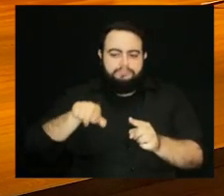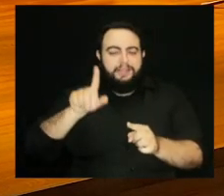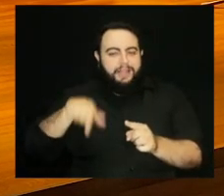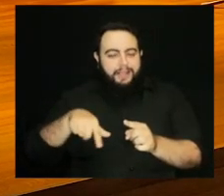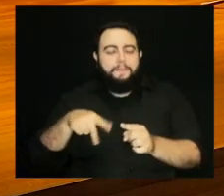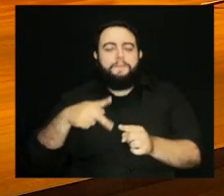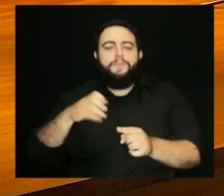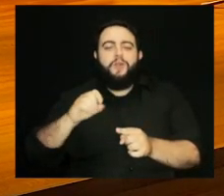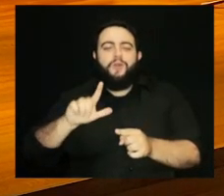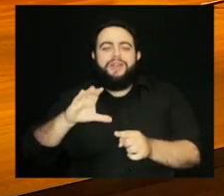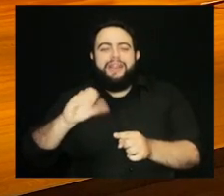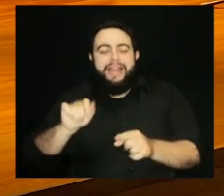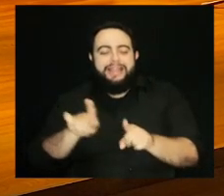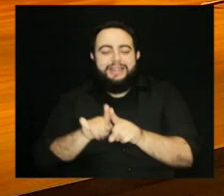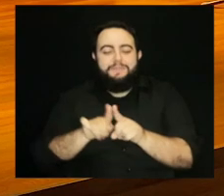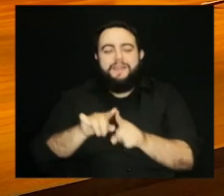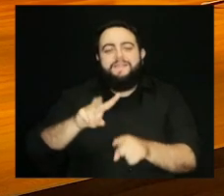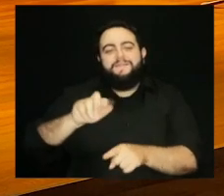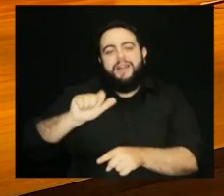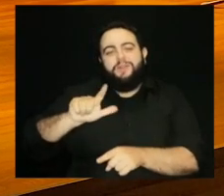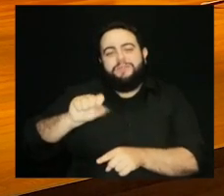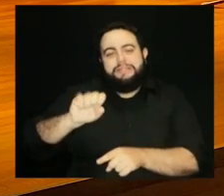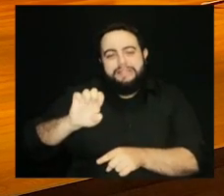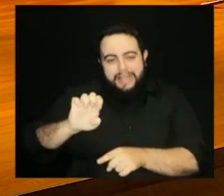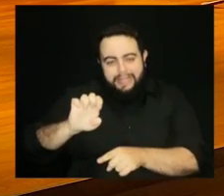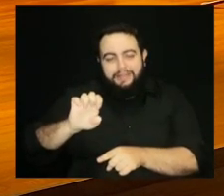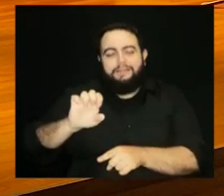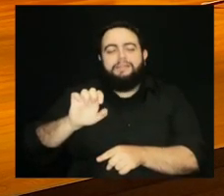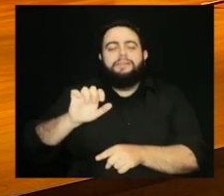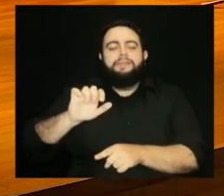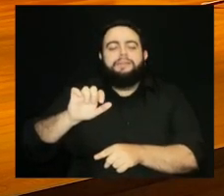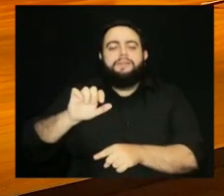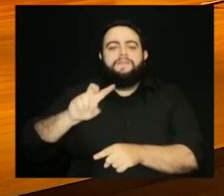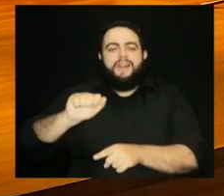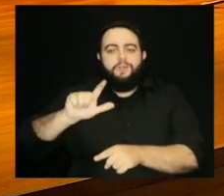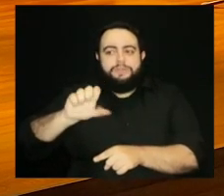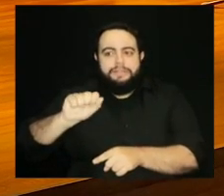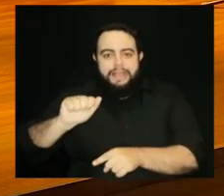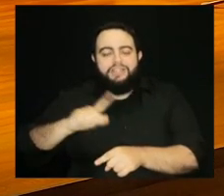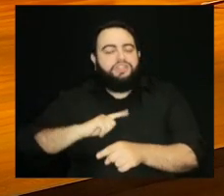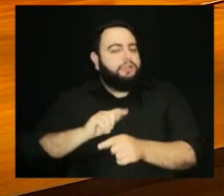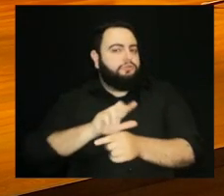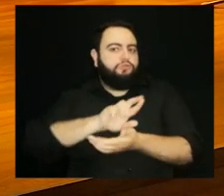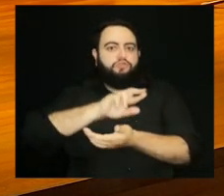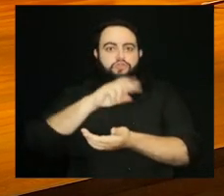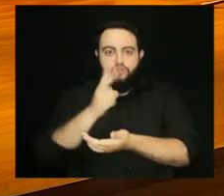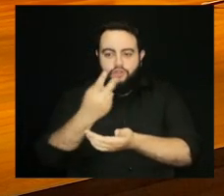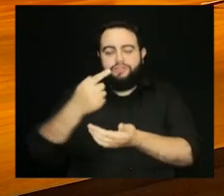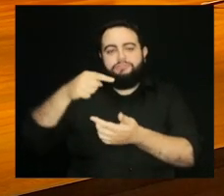mais do que dançado tinha dois tipos de carnaval, tinha uma eterna briga contra o entrudo, um